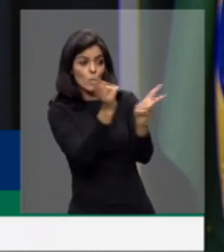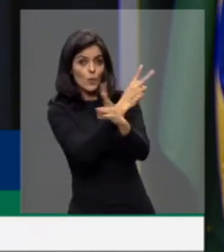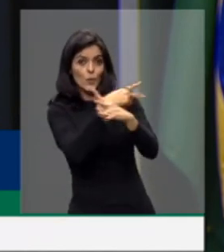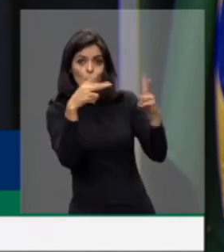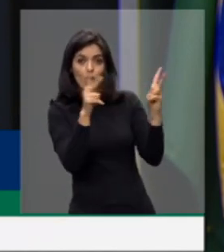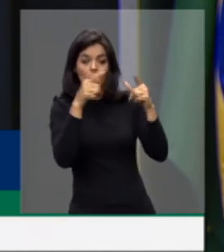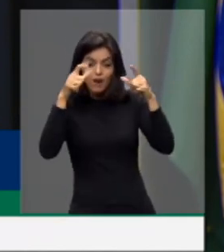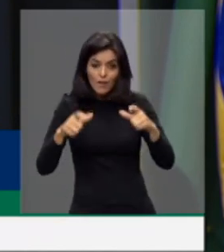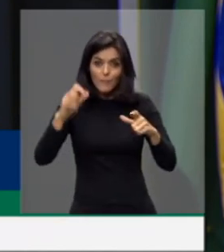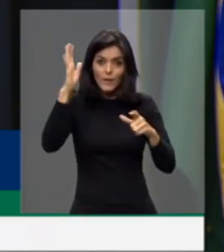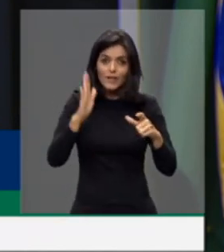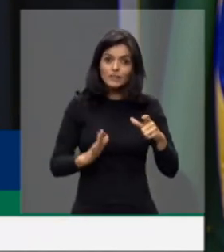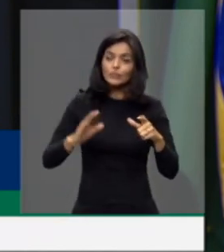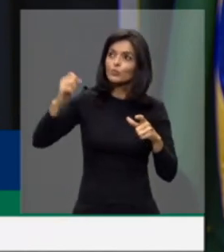ENERGIAS RENOVÁVEIS, MAIS DO QUE ISSO, A IMPORTÂNCIA DA